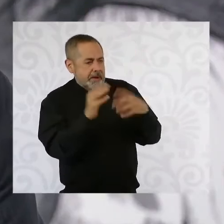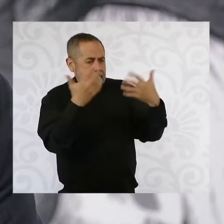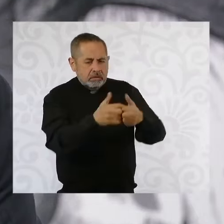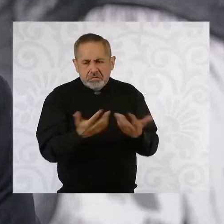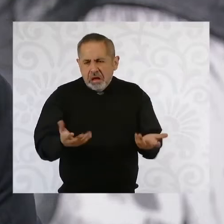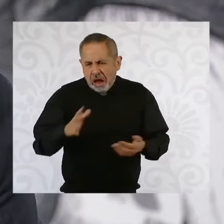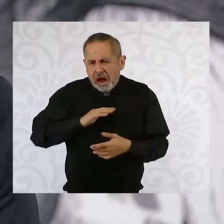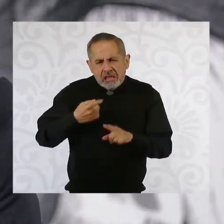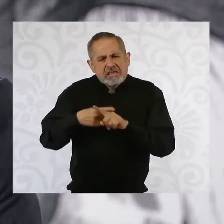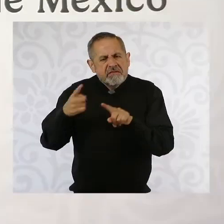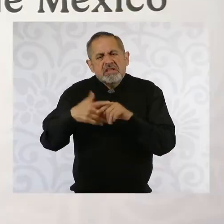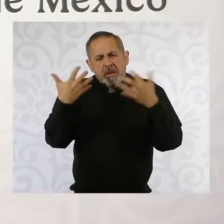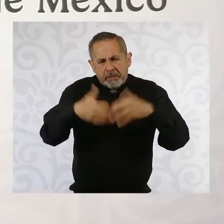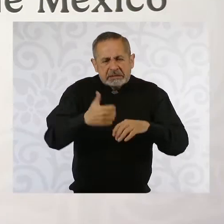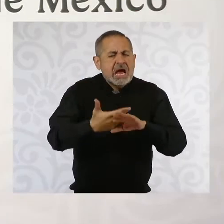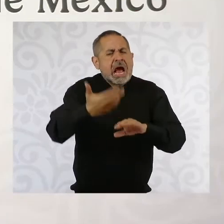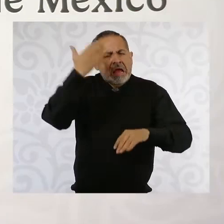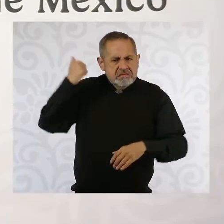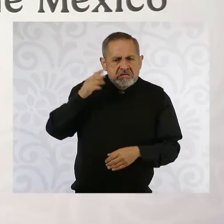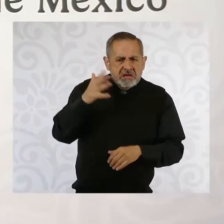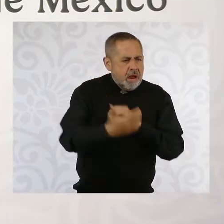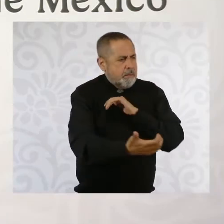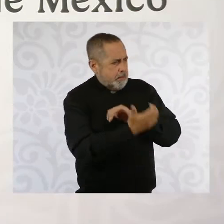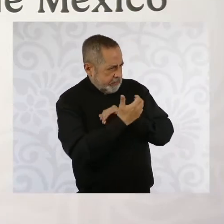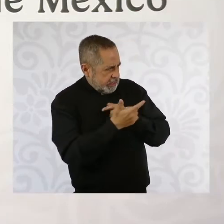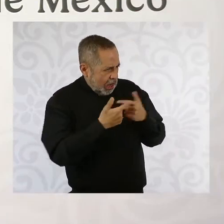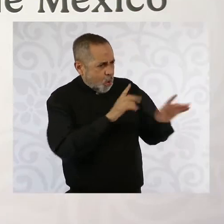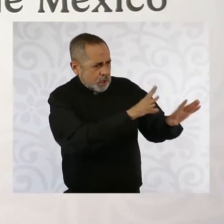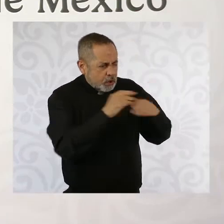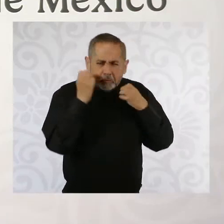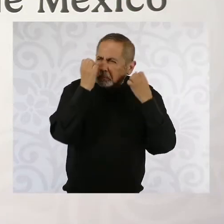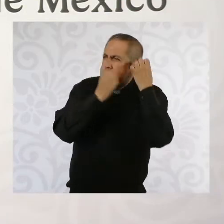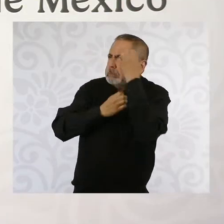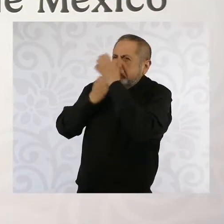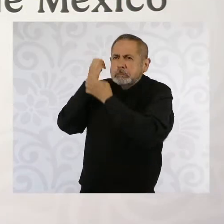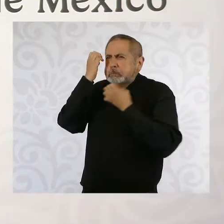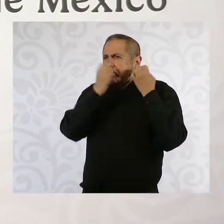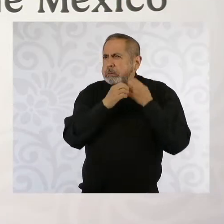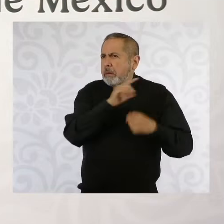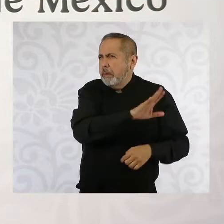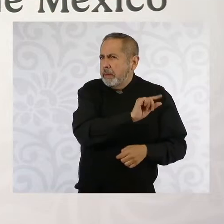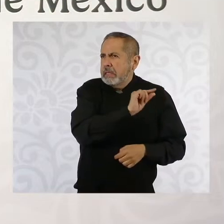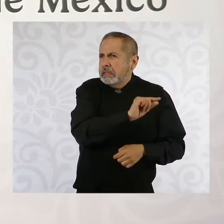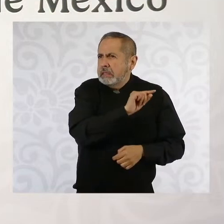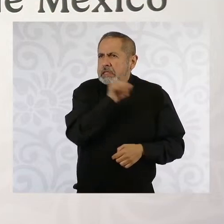inclusive con eh con el mismo Politécnico para saber Dónde debemos de situar nuevas unidades